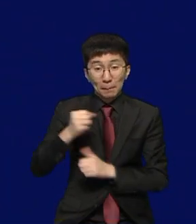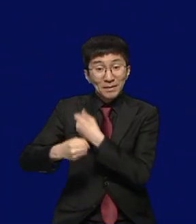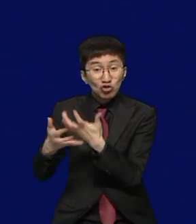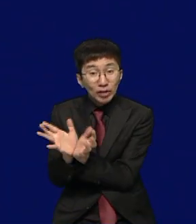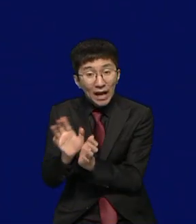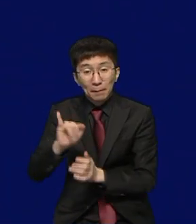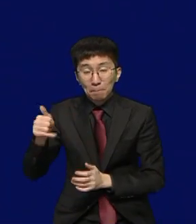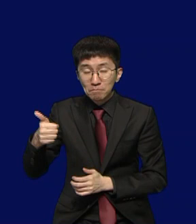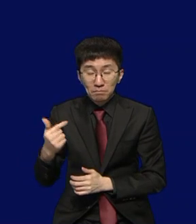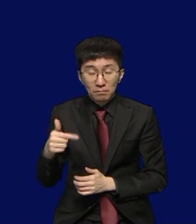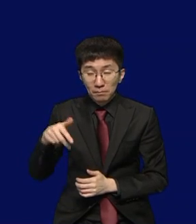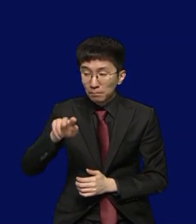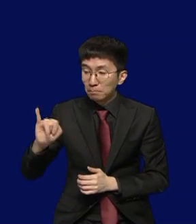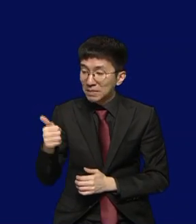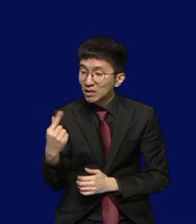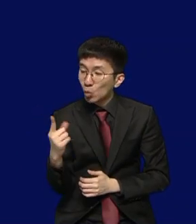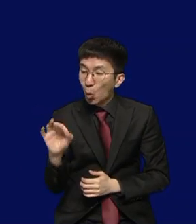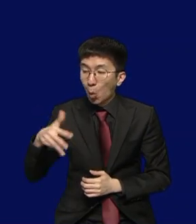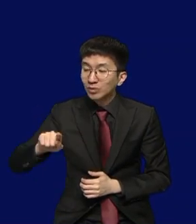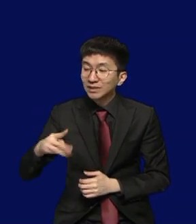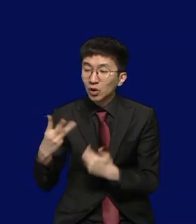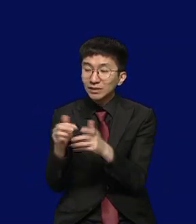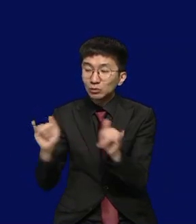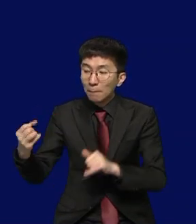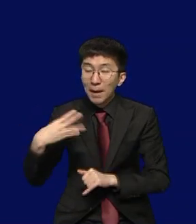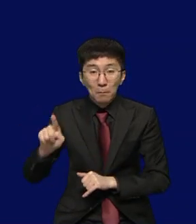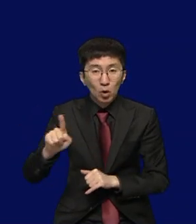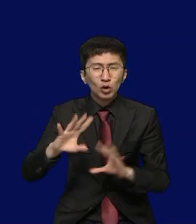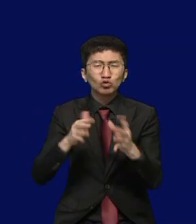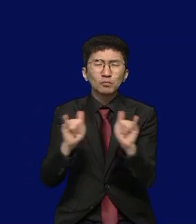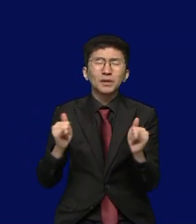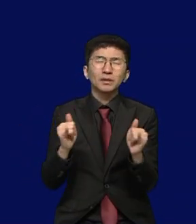(기자) 민주당 민홍철 의원도 국민 통합 차원에서 김 전 지사 사면을 함께